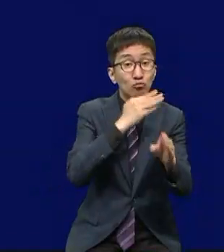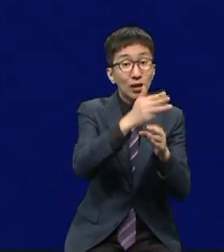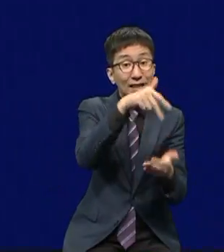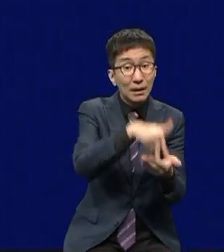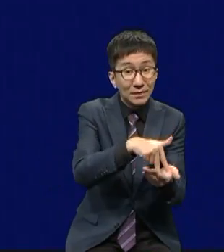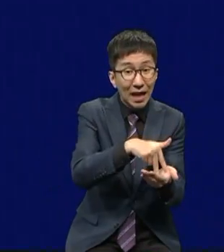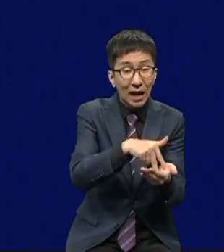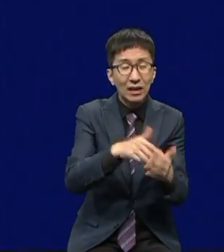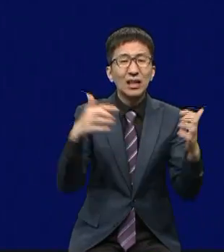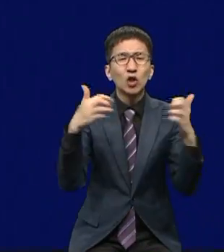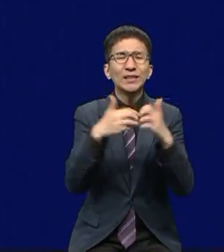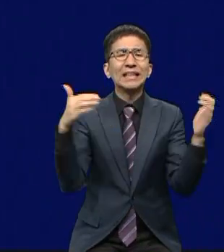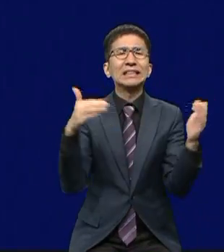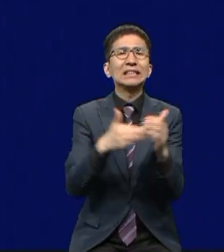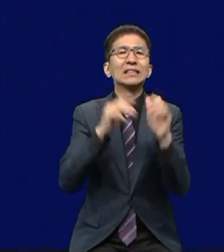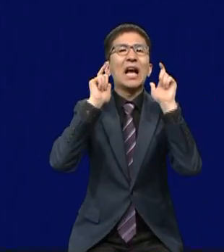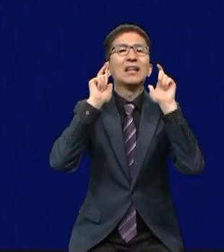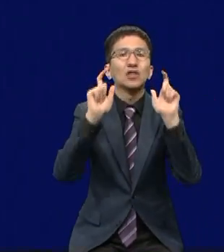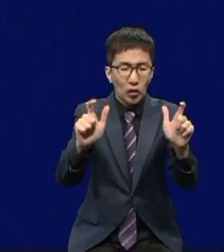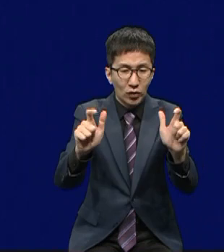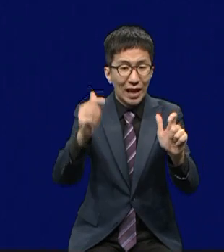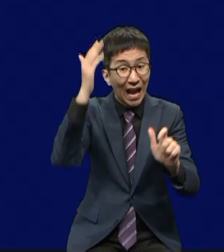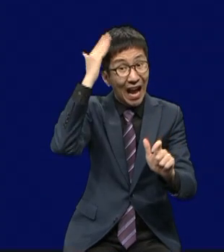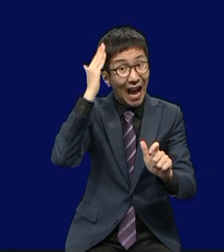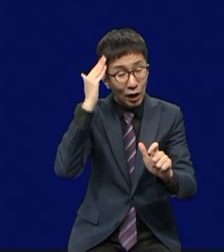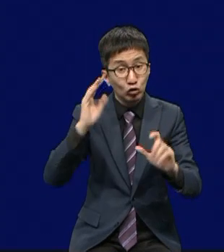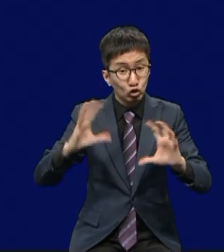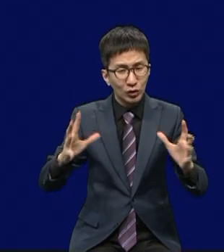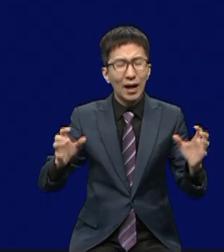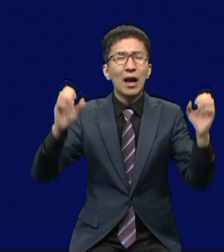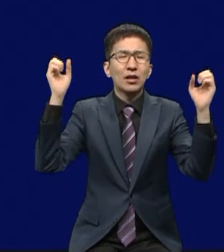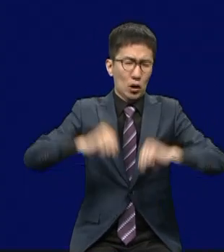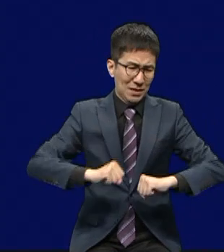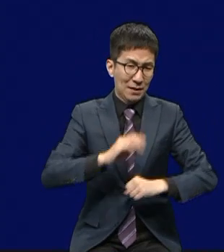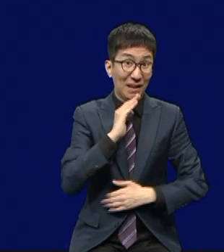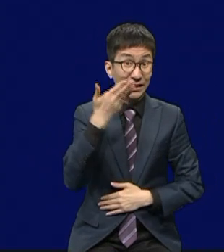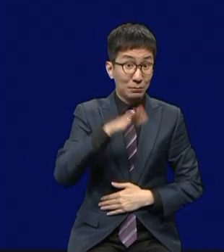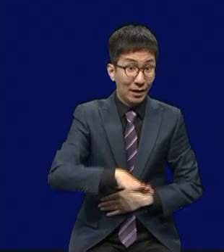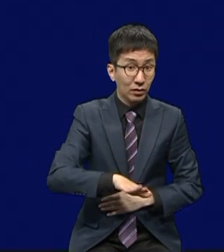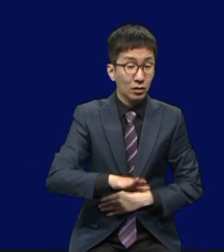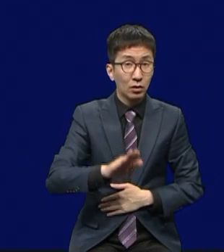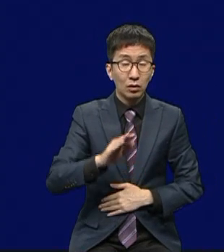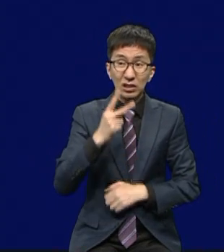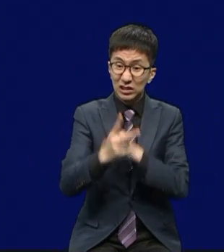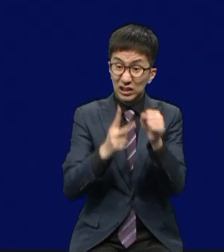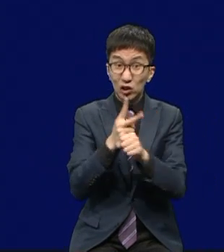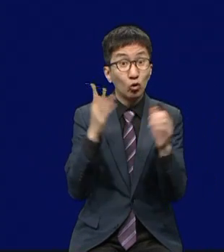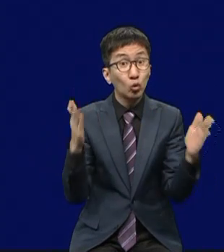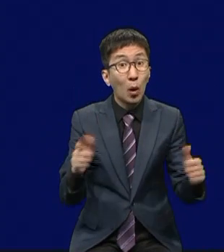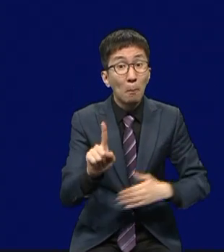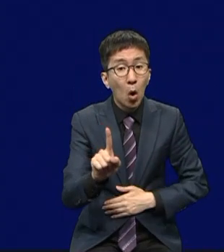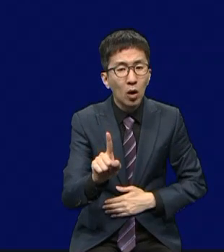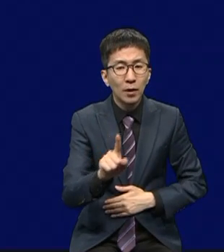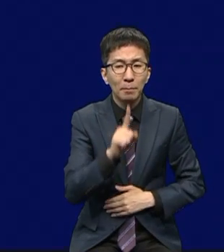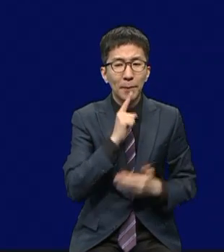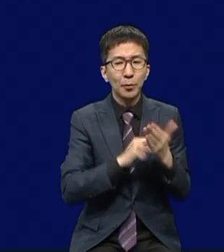종전을 선언한다고 남한과 합의할 정도로 적극적이었지만 최근 2년 가까이 언급조차 하지 않고 있습니다.